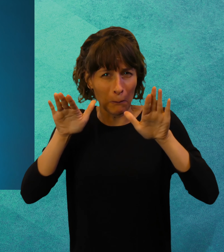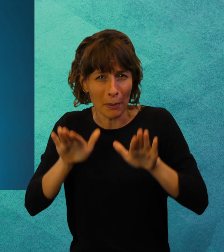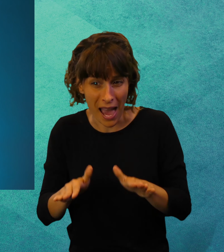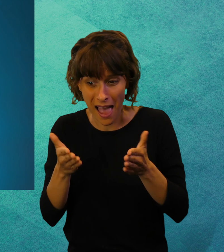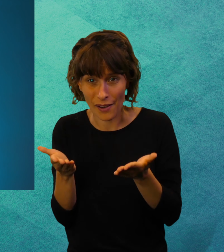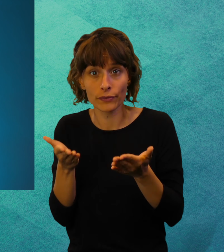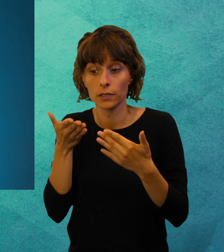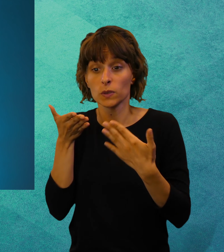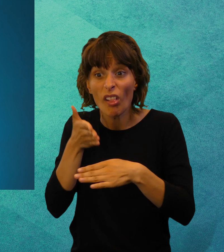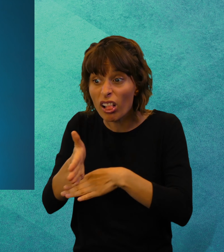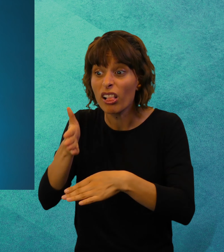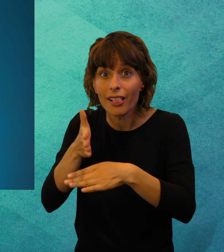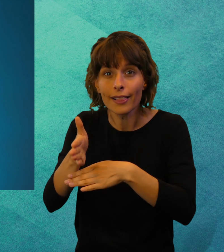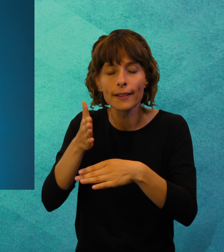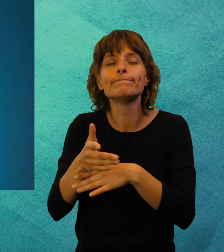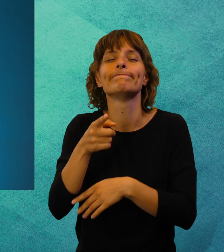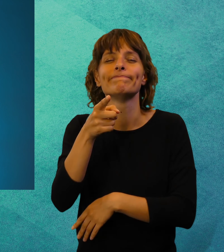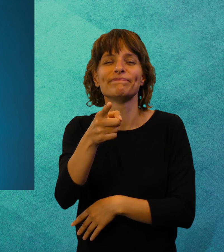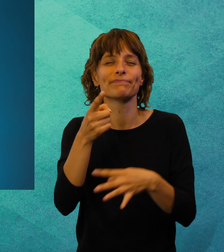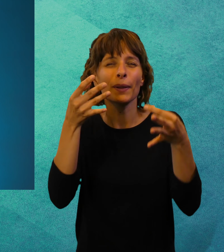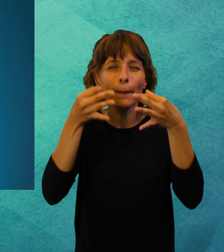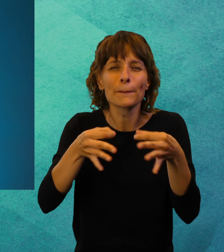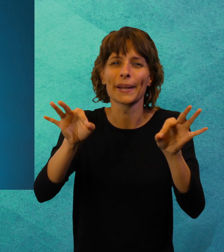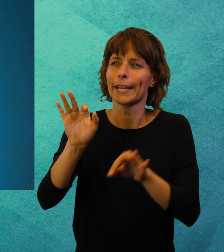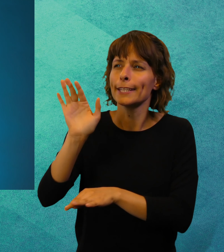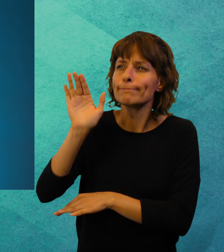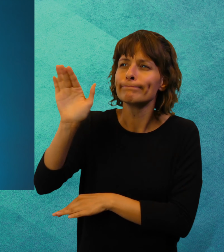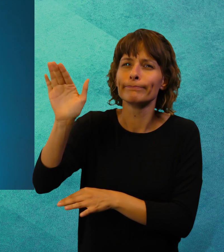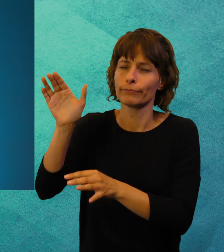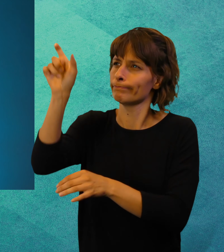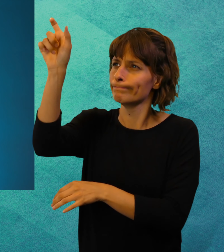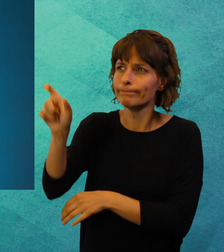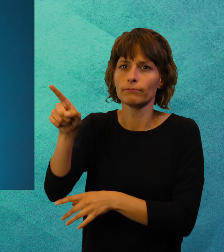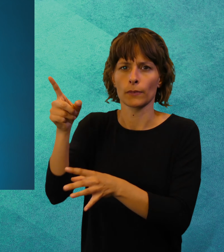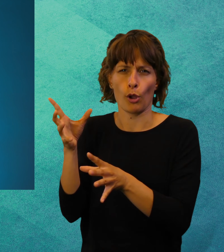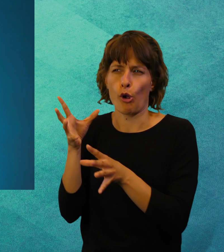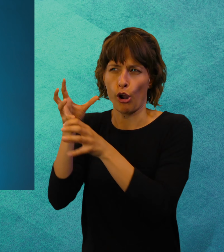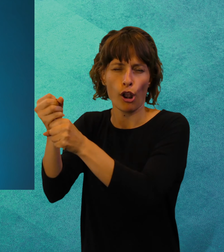als dat zo is, dan is het slim om hulp te zoeken. Want er zijn mensen die hebben geleerd om mensen